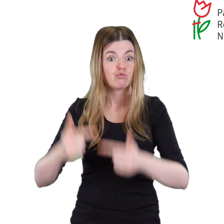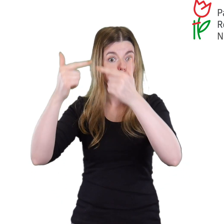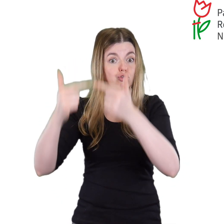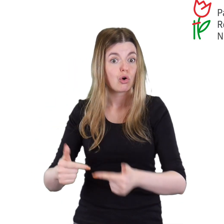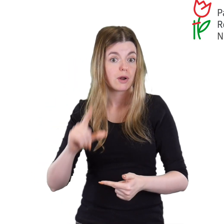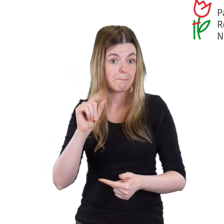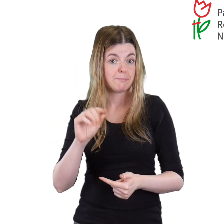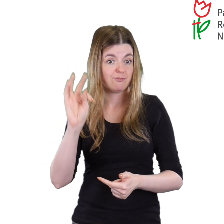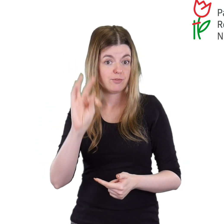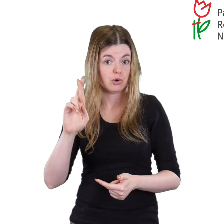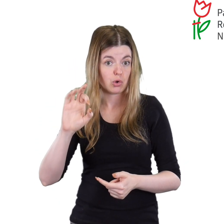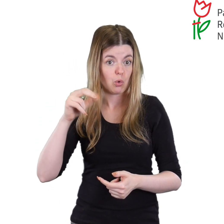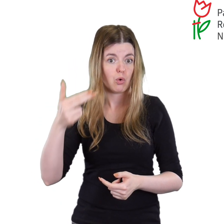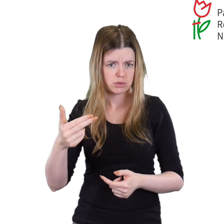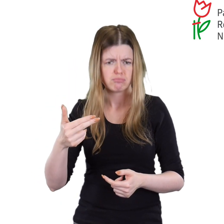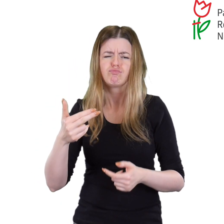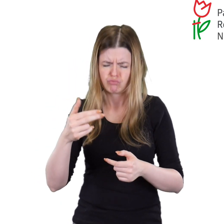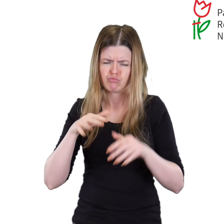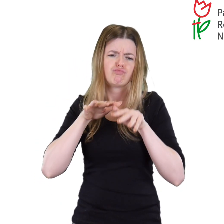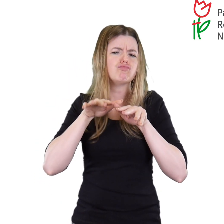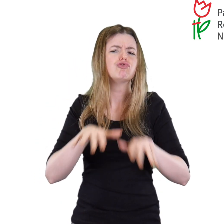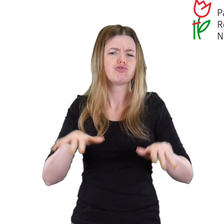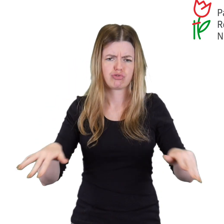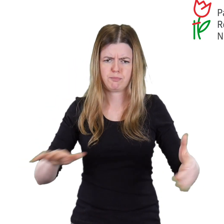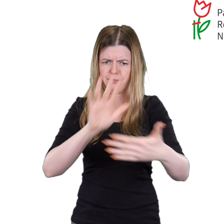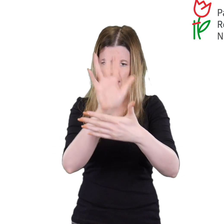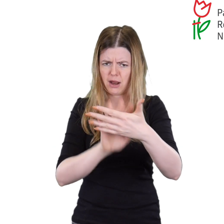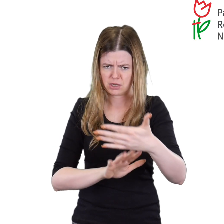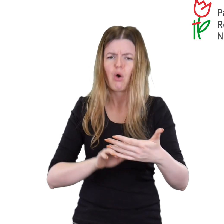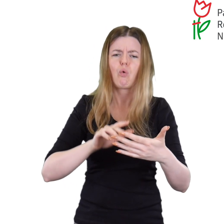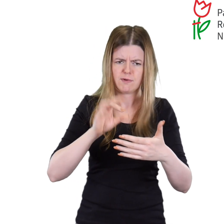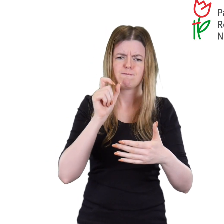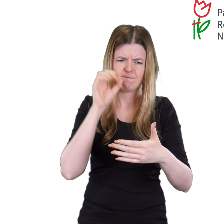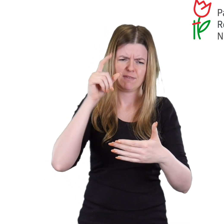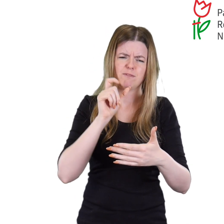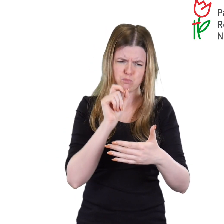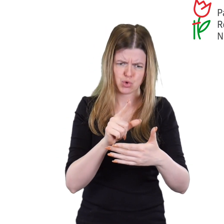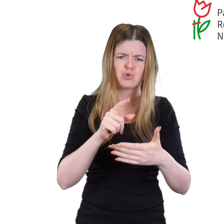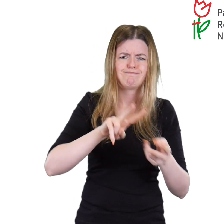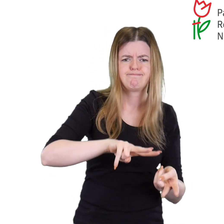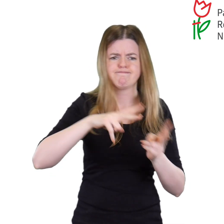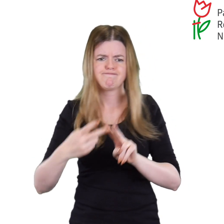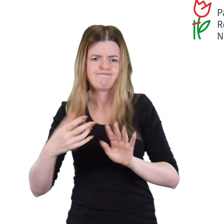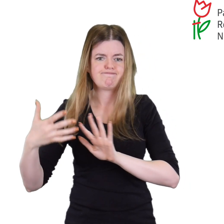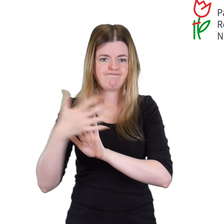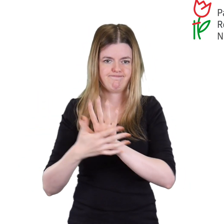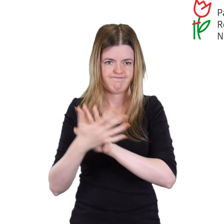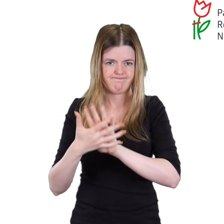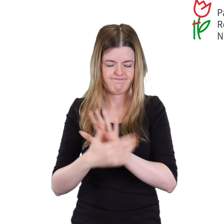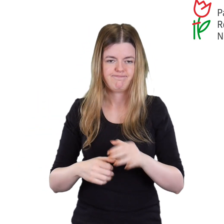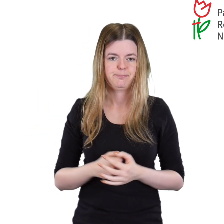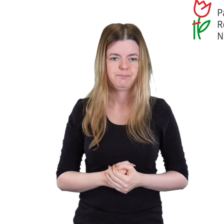Dużą cześć artykułów na stronie PFRON tłumaczymy na język migowy.